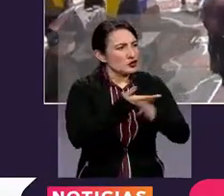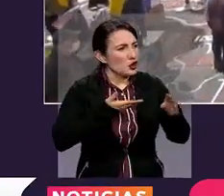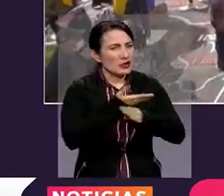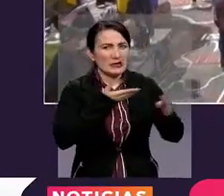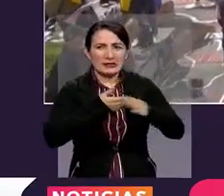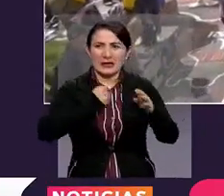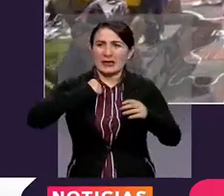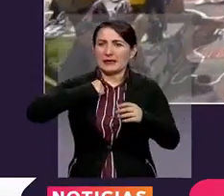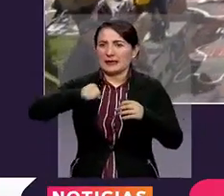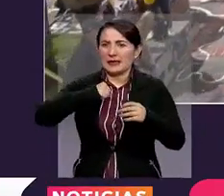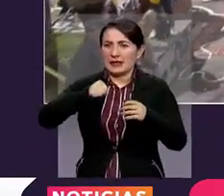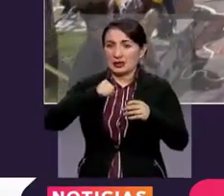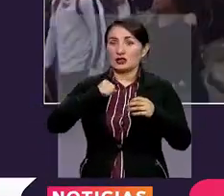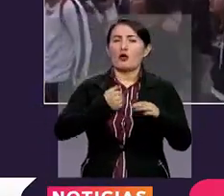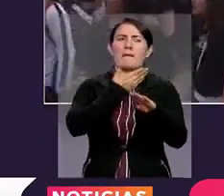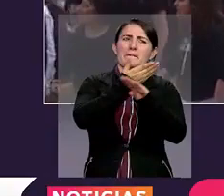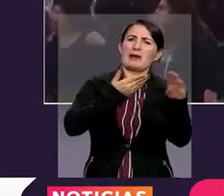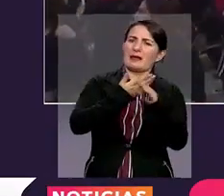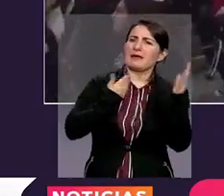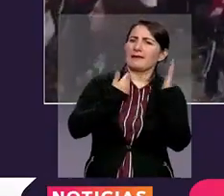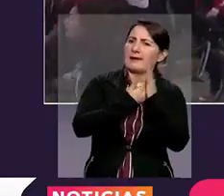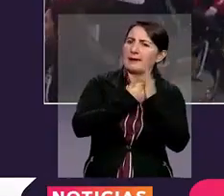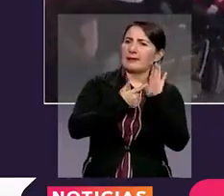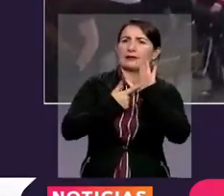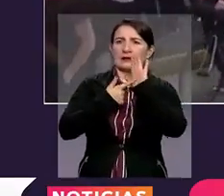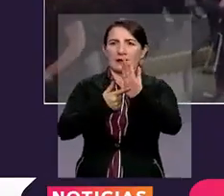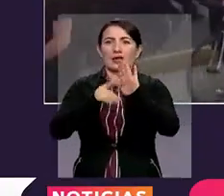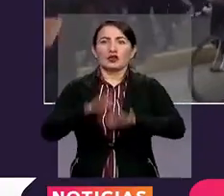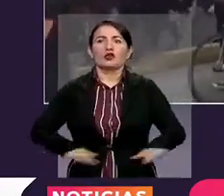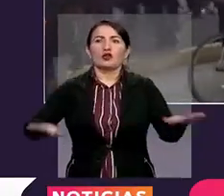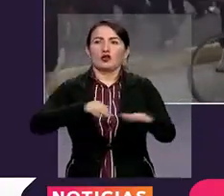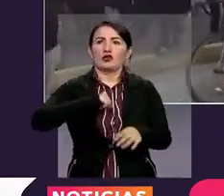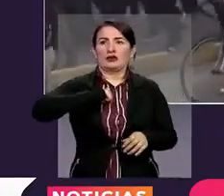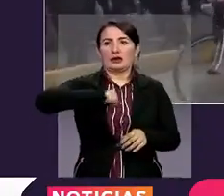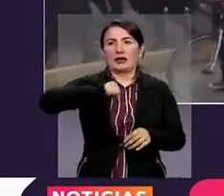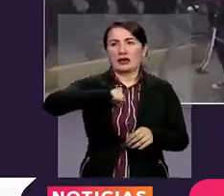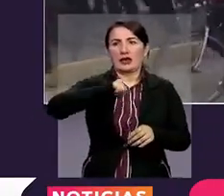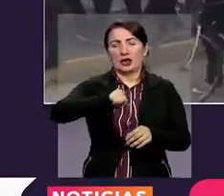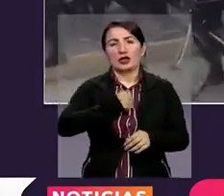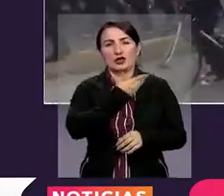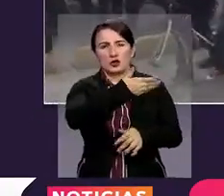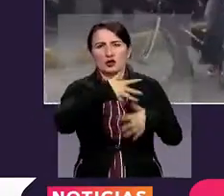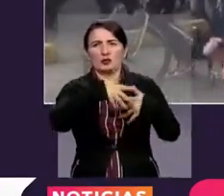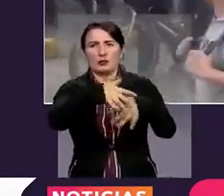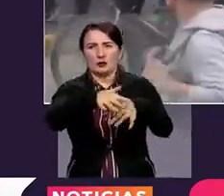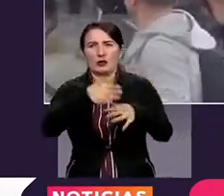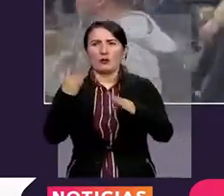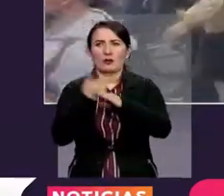PLANTEAR NUEVAS FORMAS COMO LO ESTAMOS VIENDO EN LA NOTA